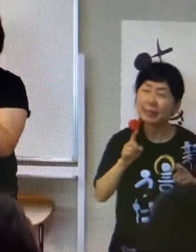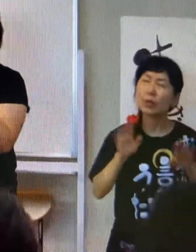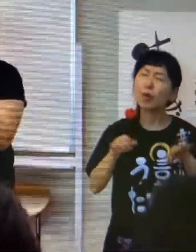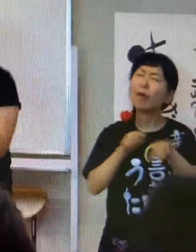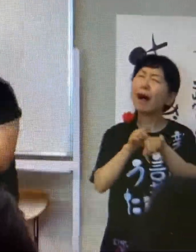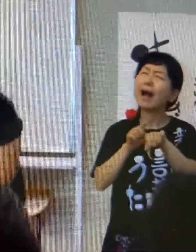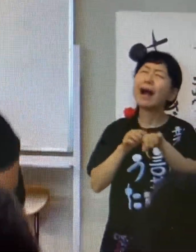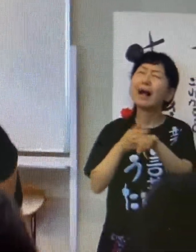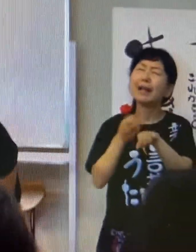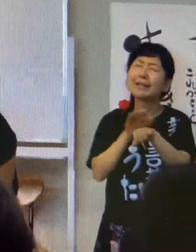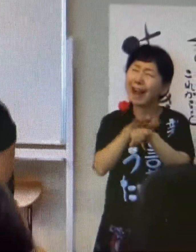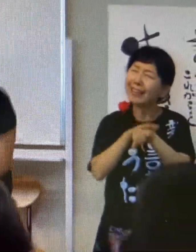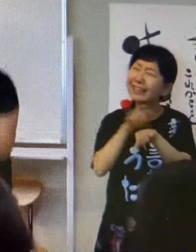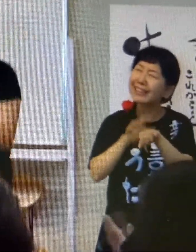どうもありがとうございます